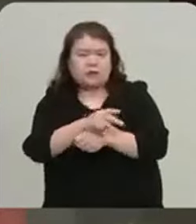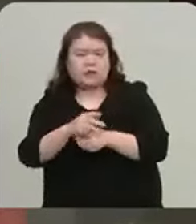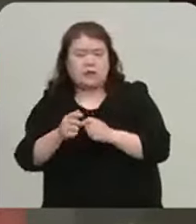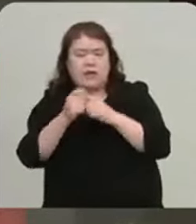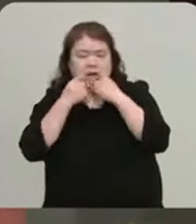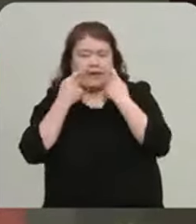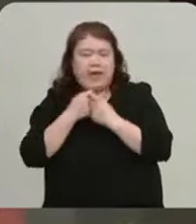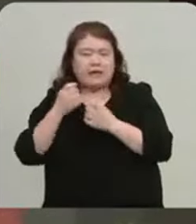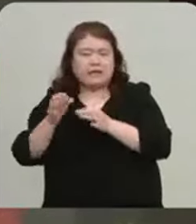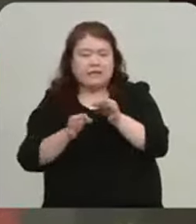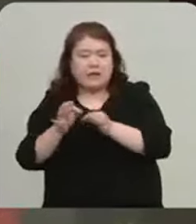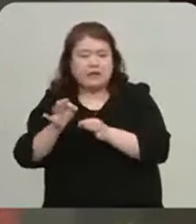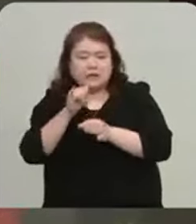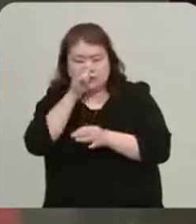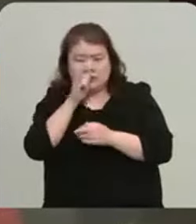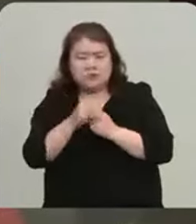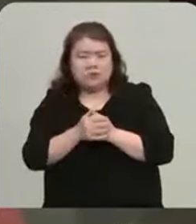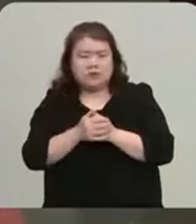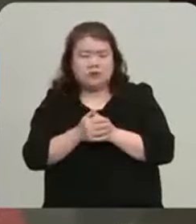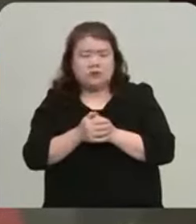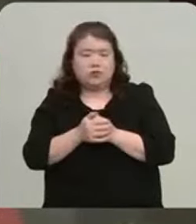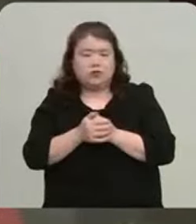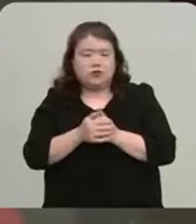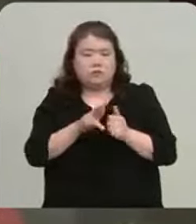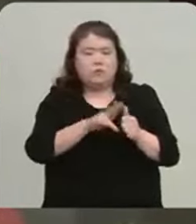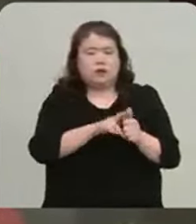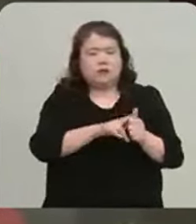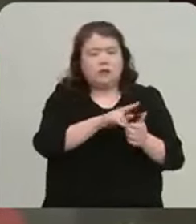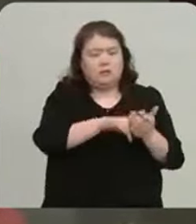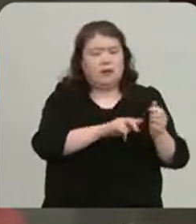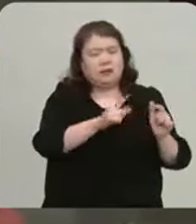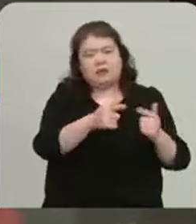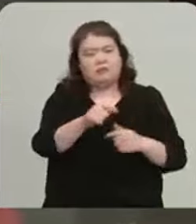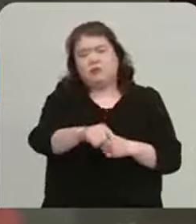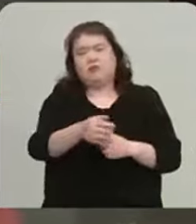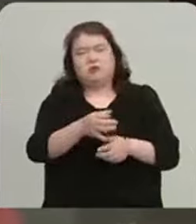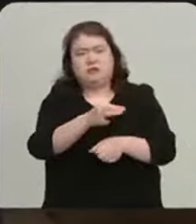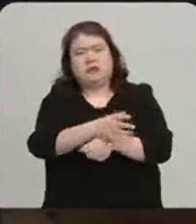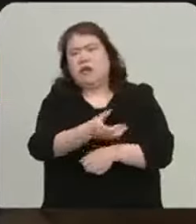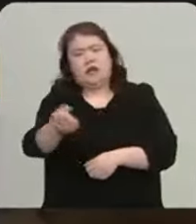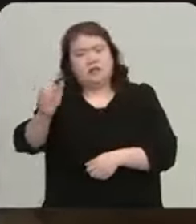개인 상인들 있잖아요. 슈퍼에서 안 팔리면 그분들이 안 사가요.